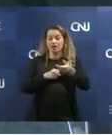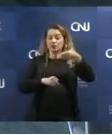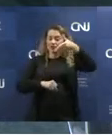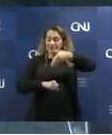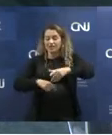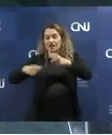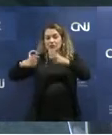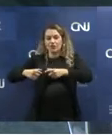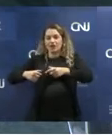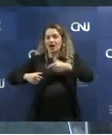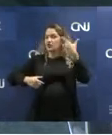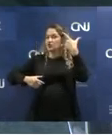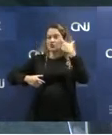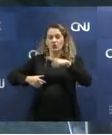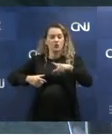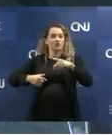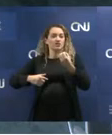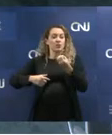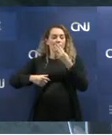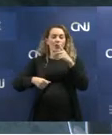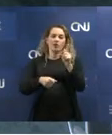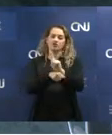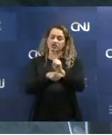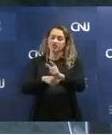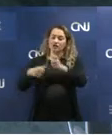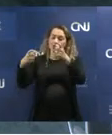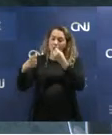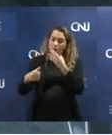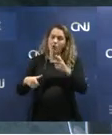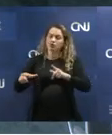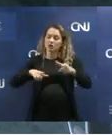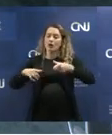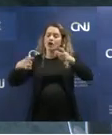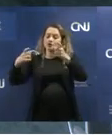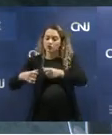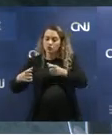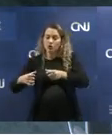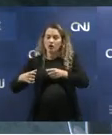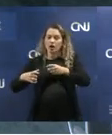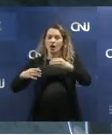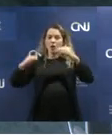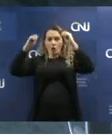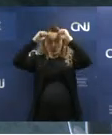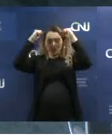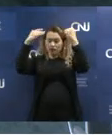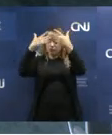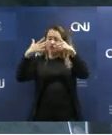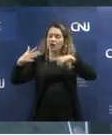uma gestão no local onde o tribunal lhe dá um auxílio mutirão e dos cinco meses